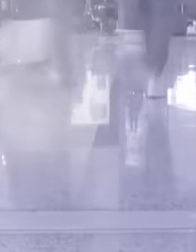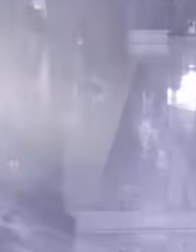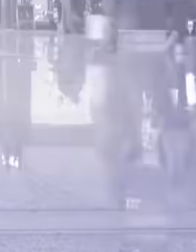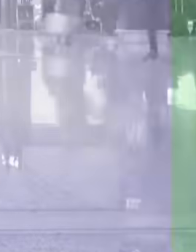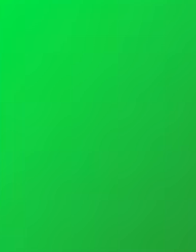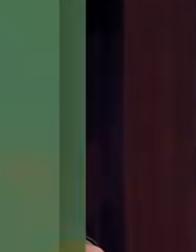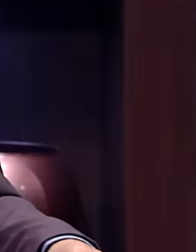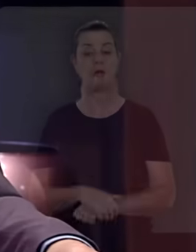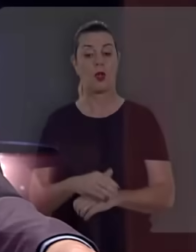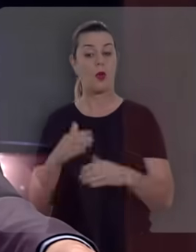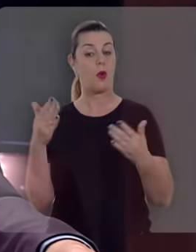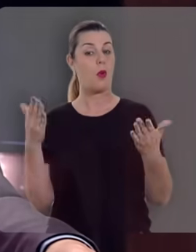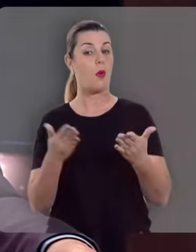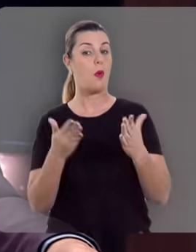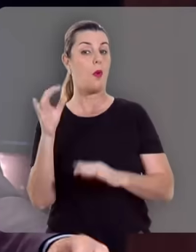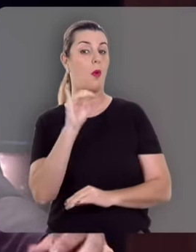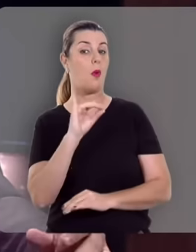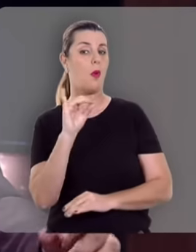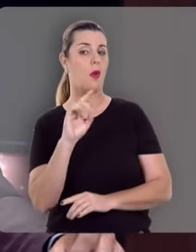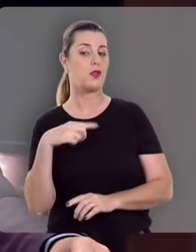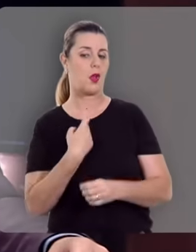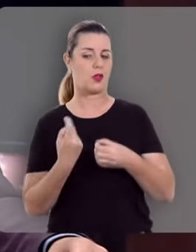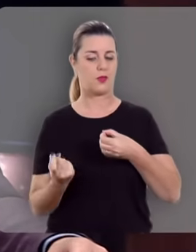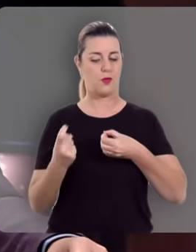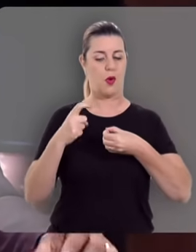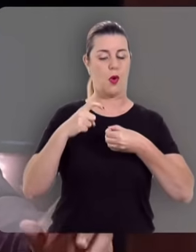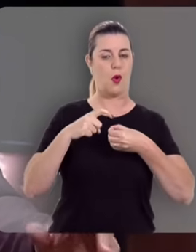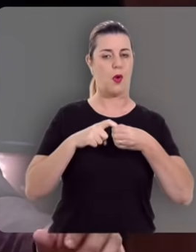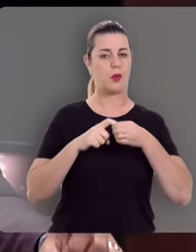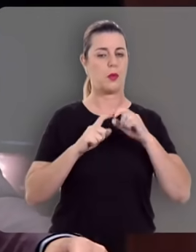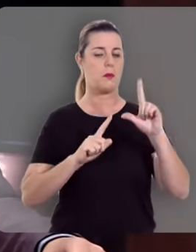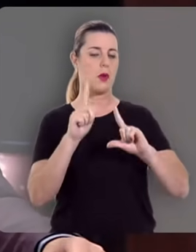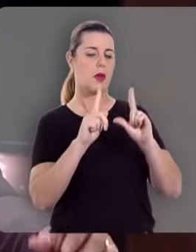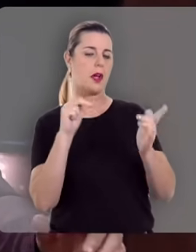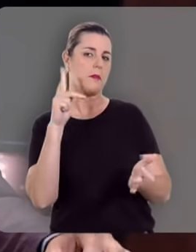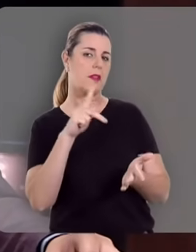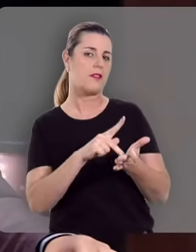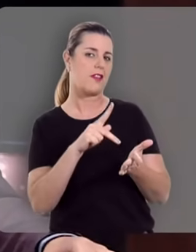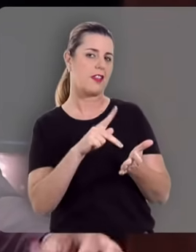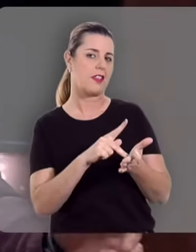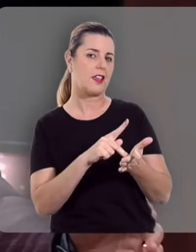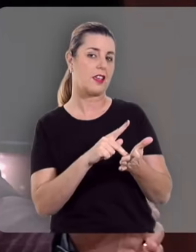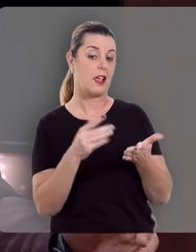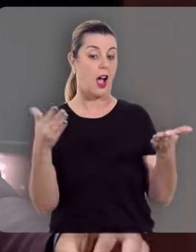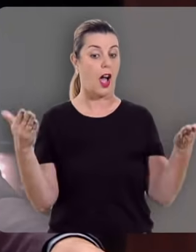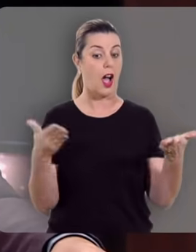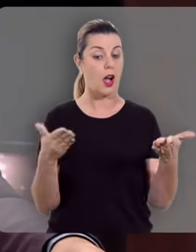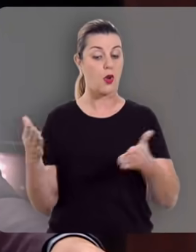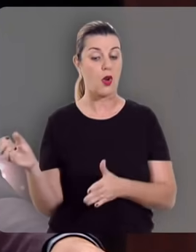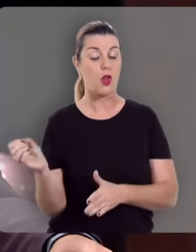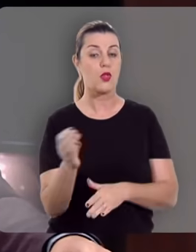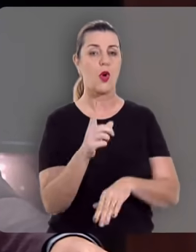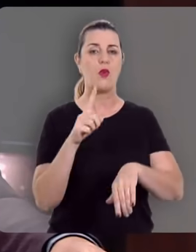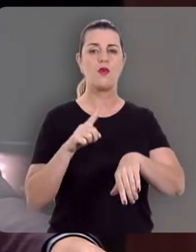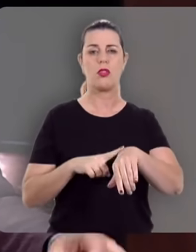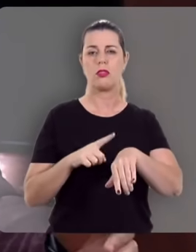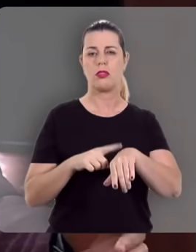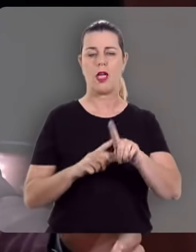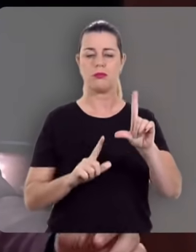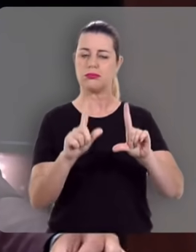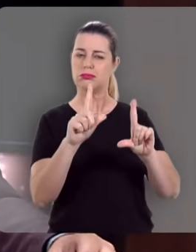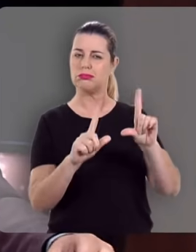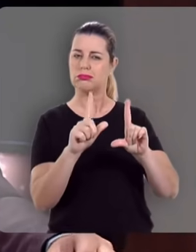o Olá estamos de volta para o nosso programa Verdade e Vida agora em um novo formato e hoje